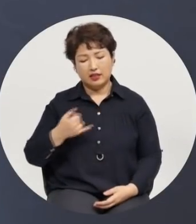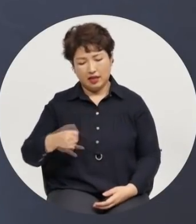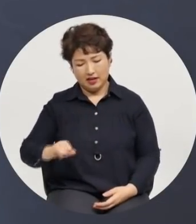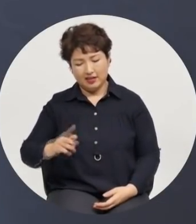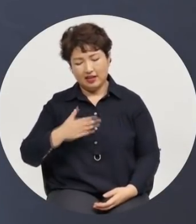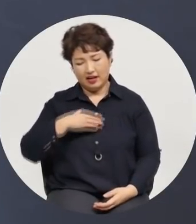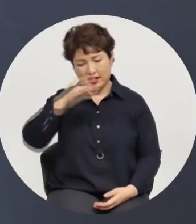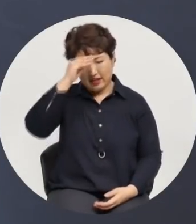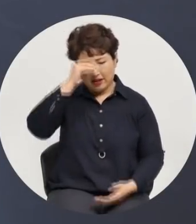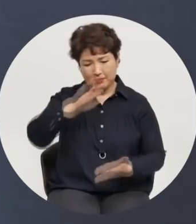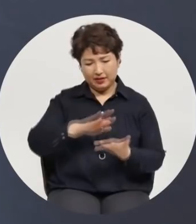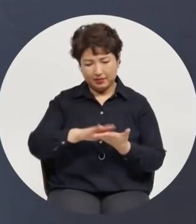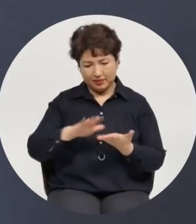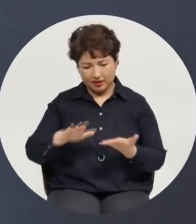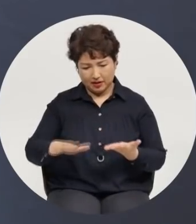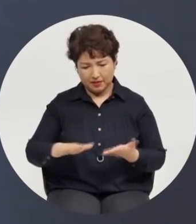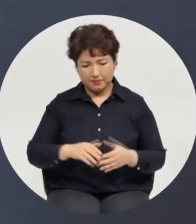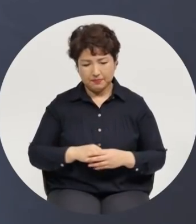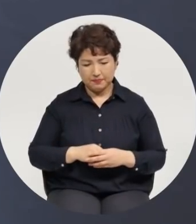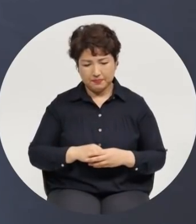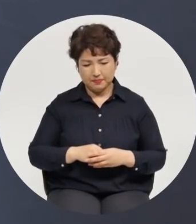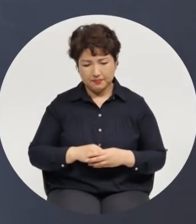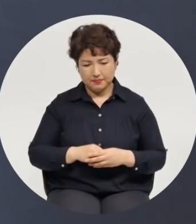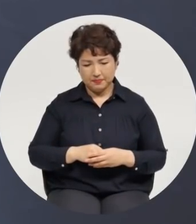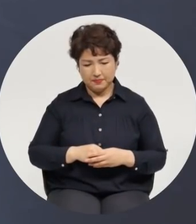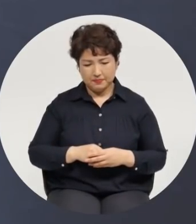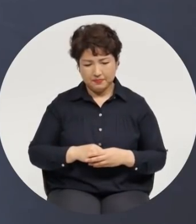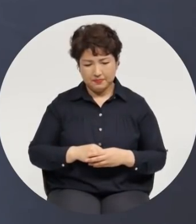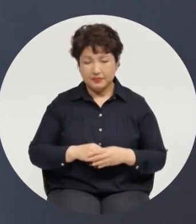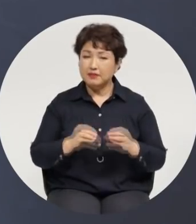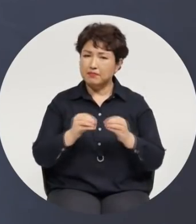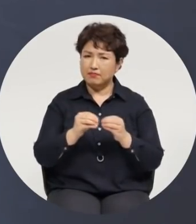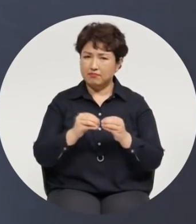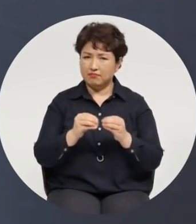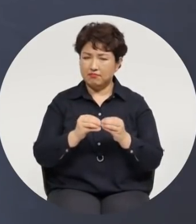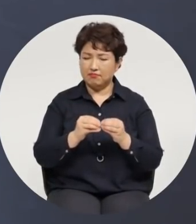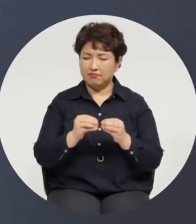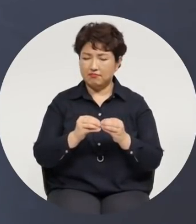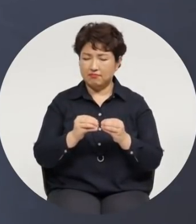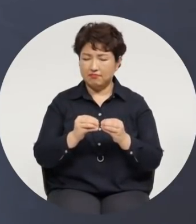"내 딸은 나를 닮았습니다" 이렇게 기도하셔야 해요